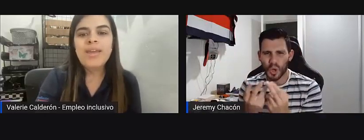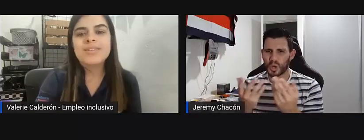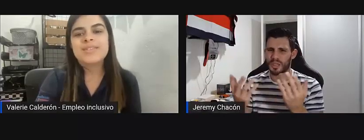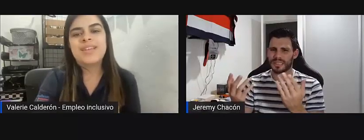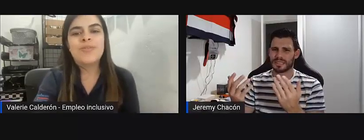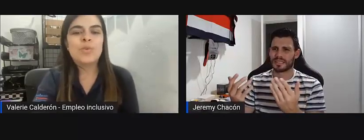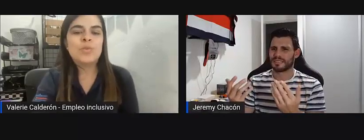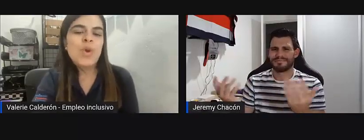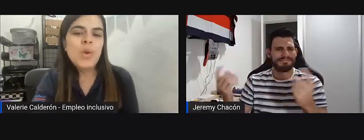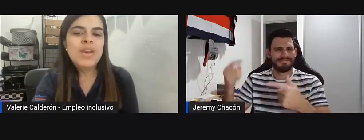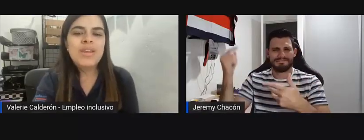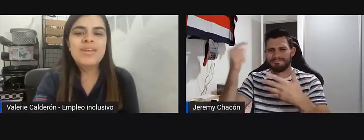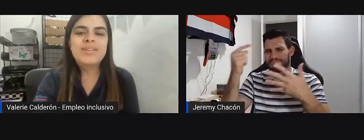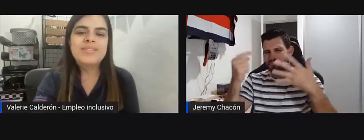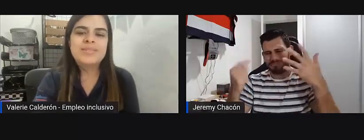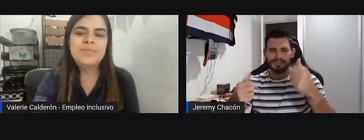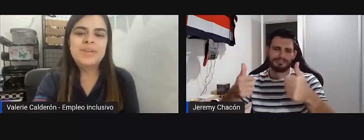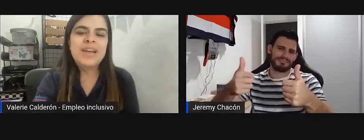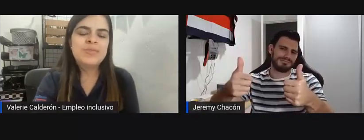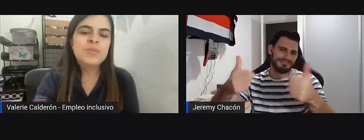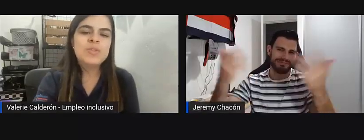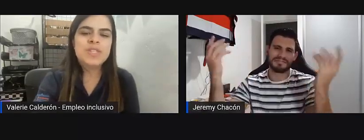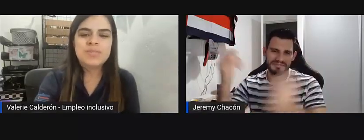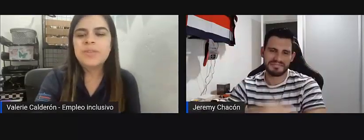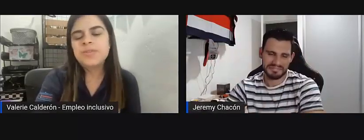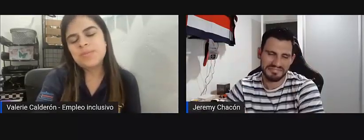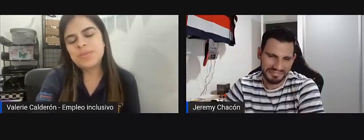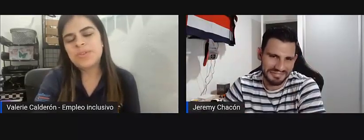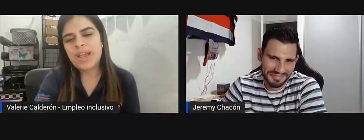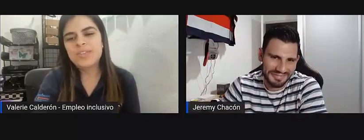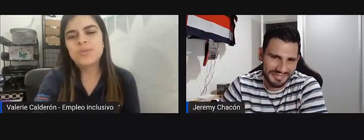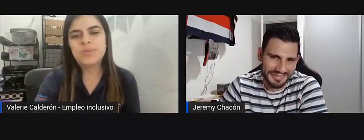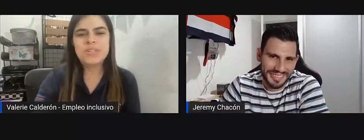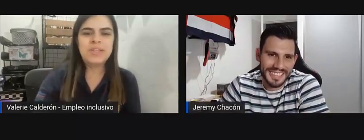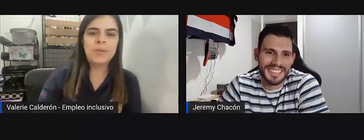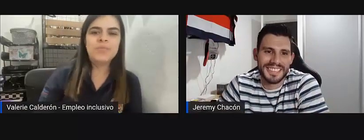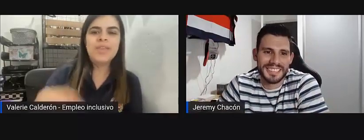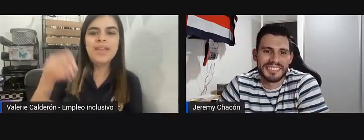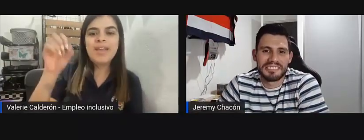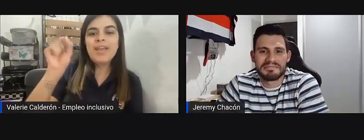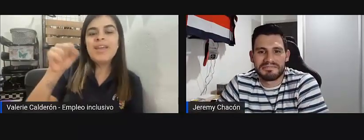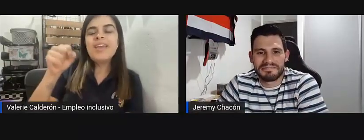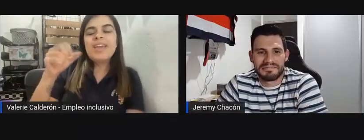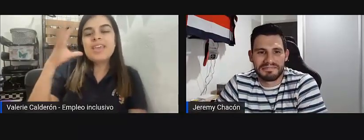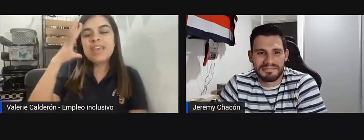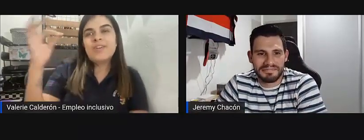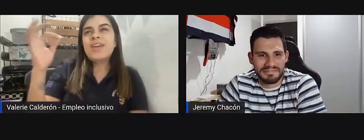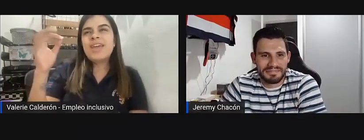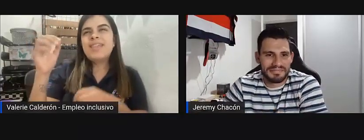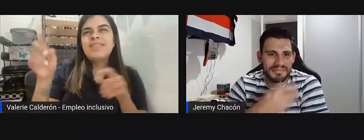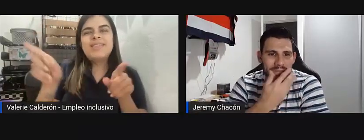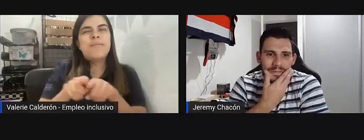En las reuniones verdad hay muchos aspectos que pues se lo han hecho positivo y creo que también